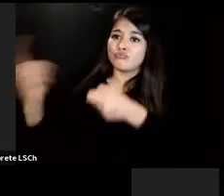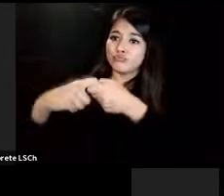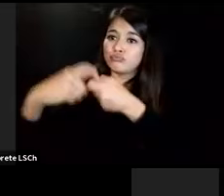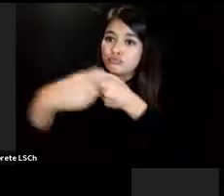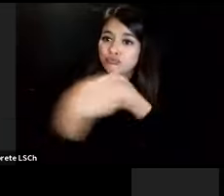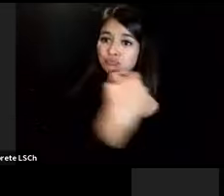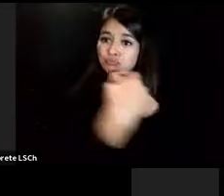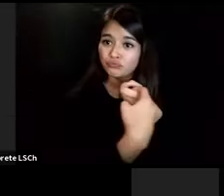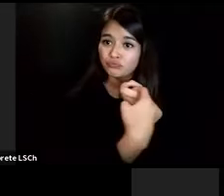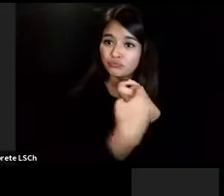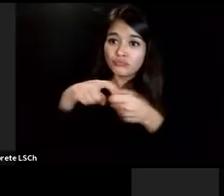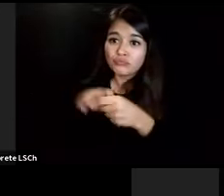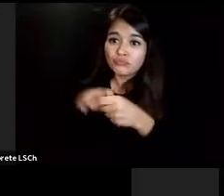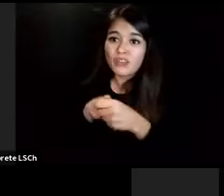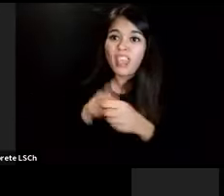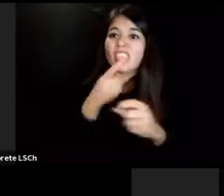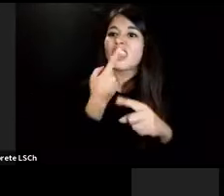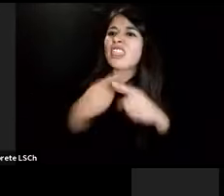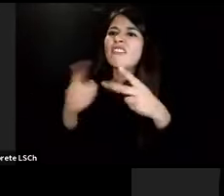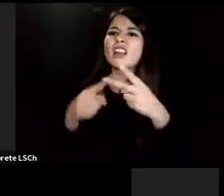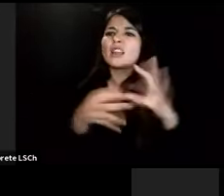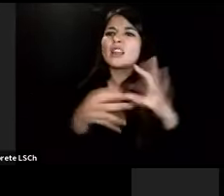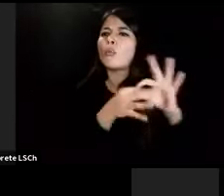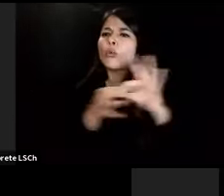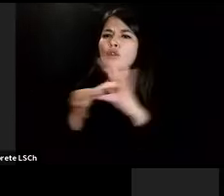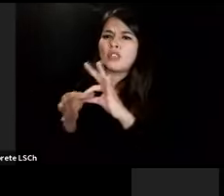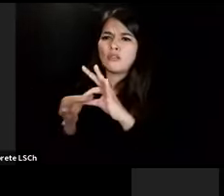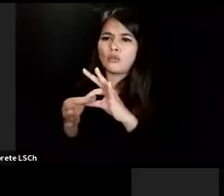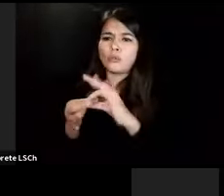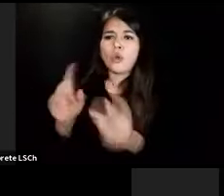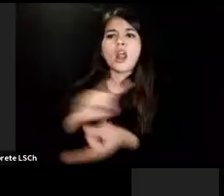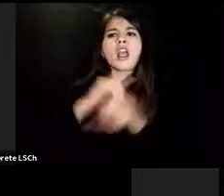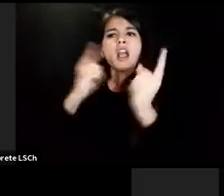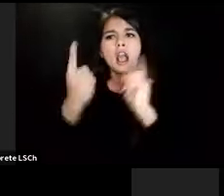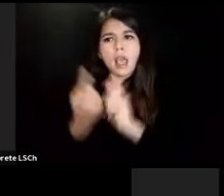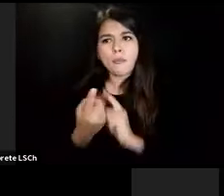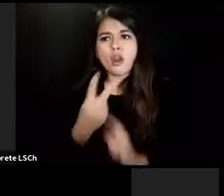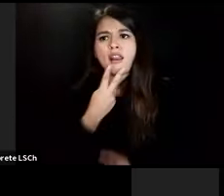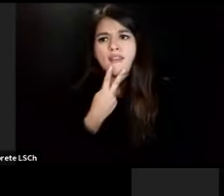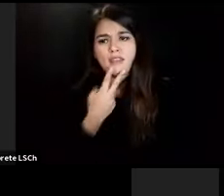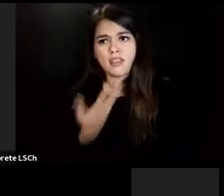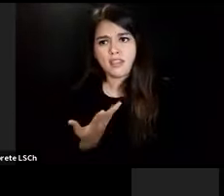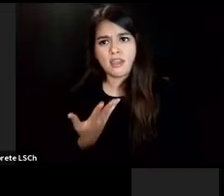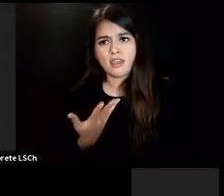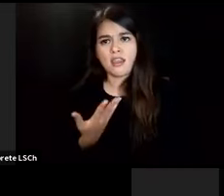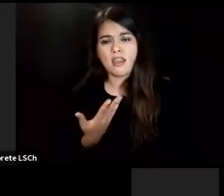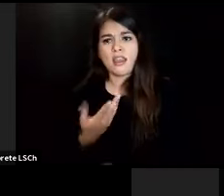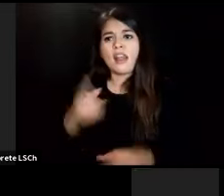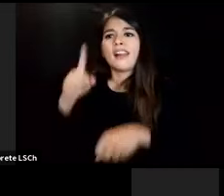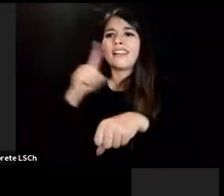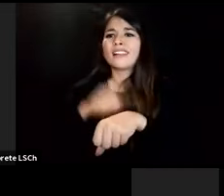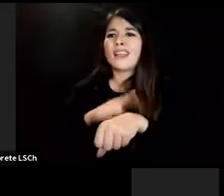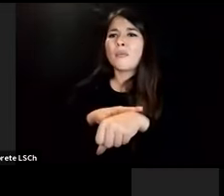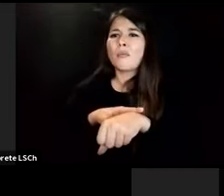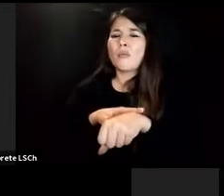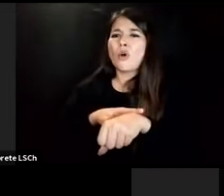Nuevamente insisto. Por los cambios en nuestra vida cotidiana, el tiempo que pasamos trasladándonos, y también porque en